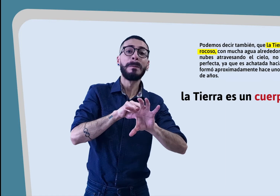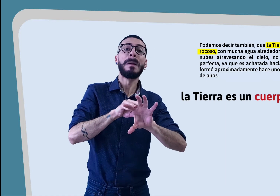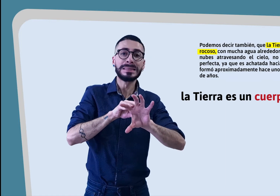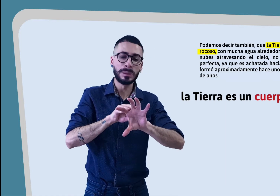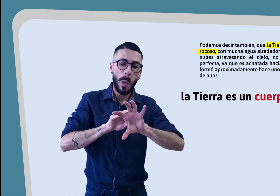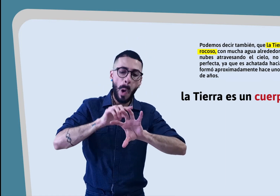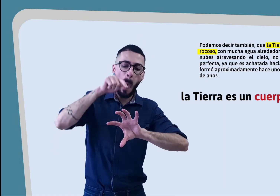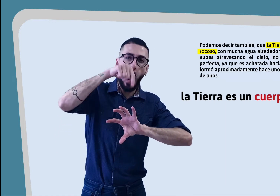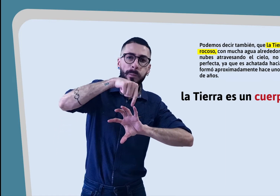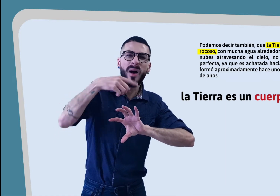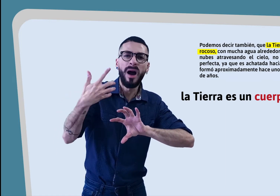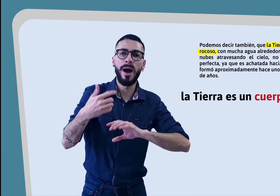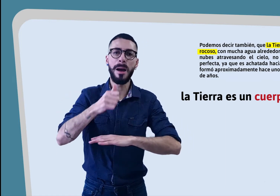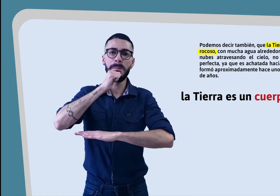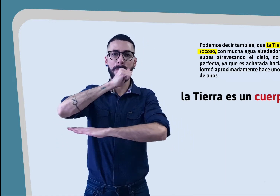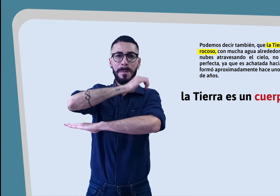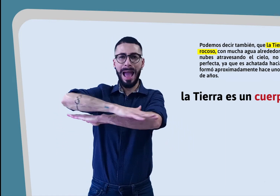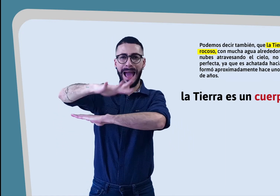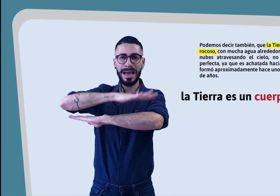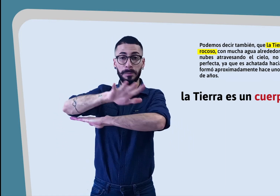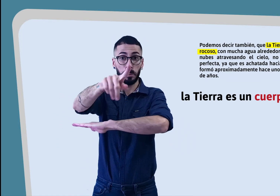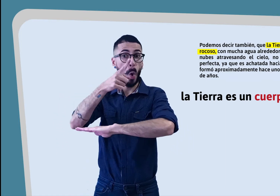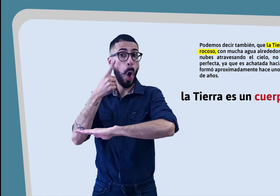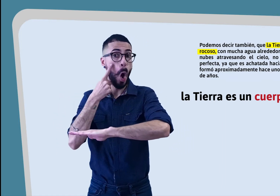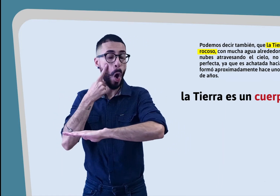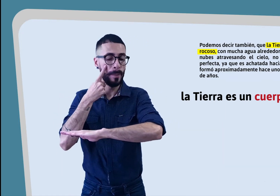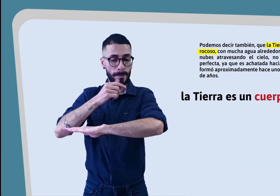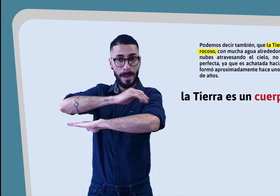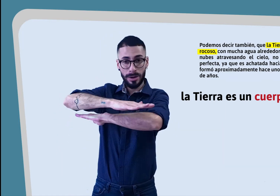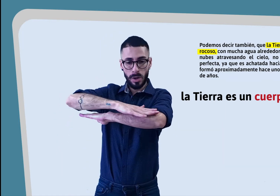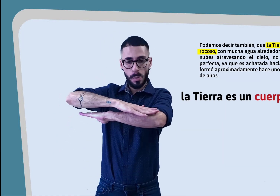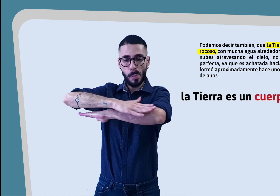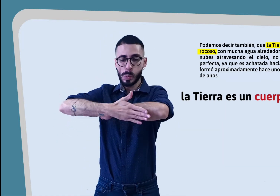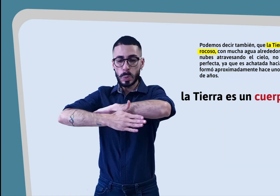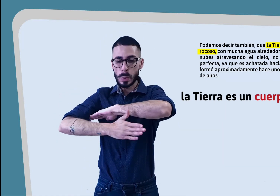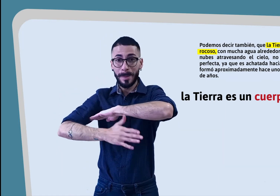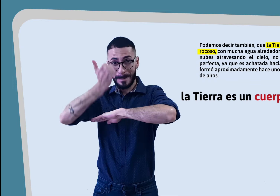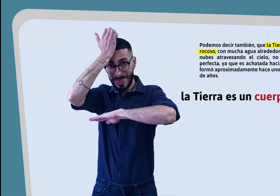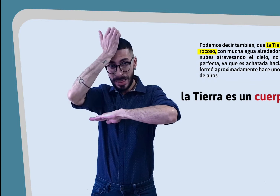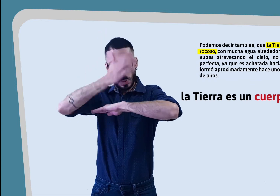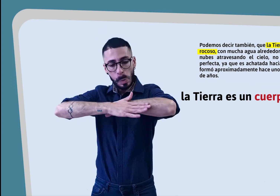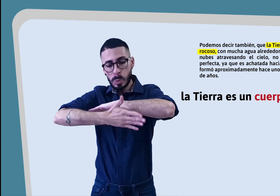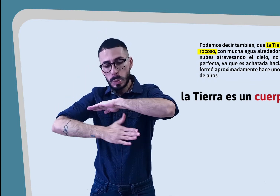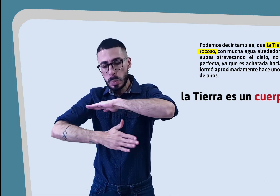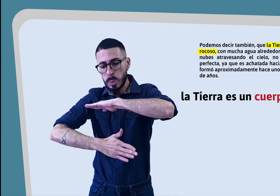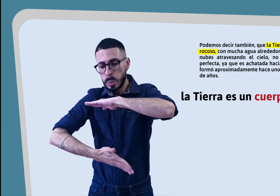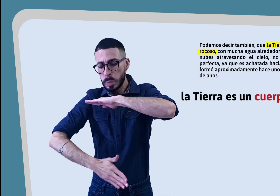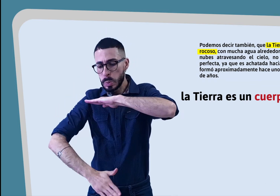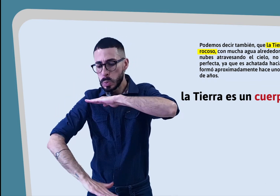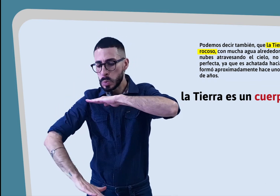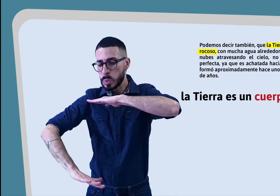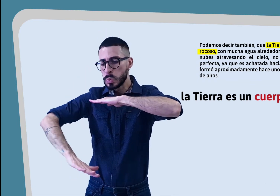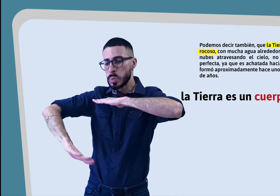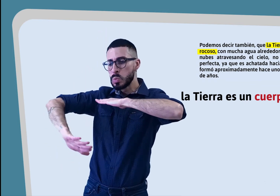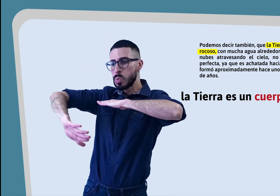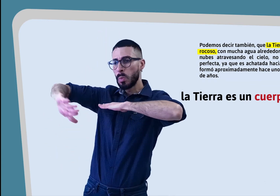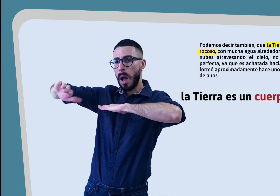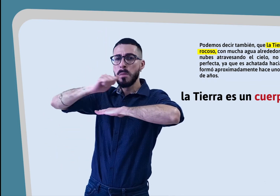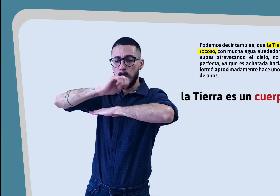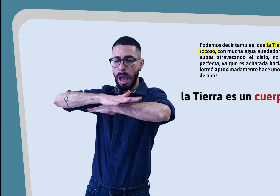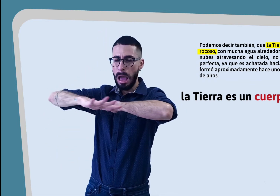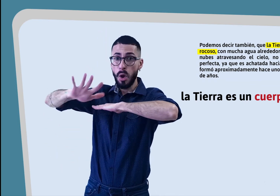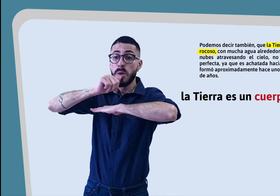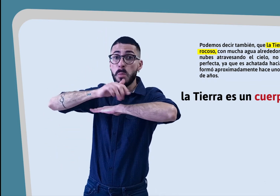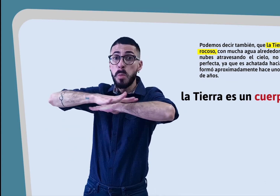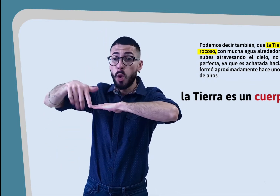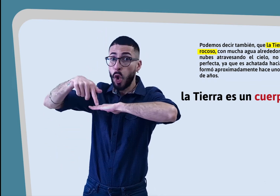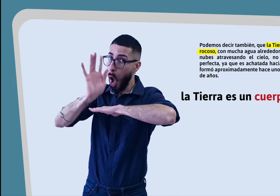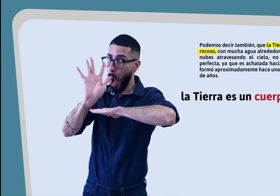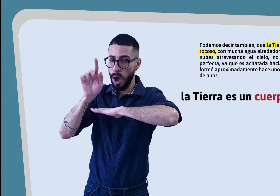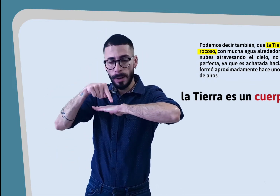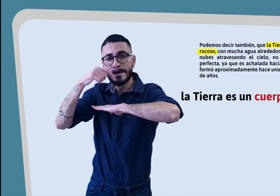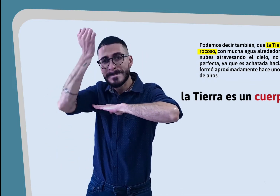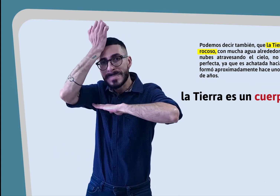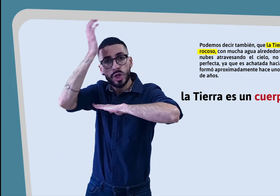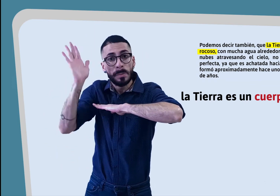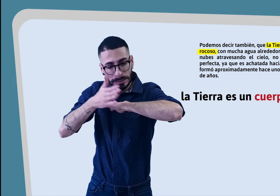Pero también comprenden las superficies terrestres que están al fondo del mar, son las superficies rocosas, no el mar en sí.